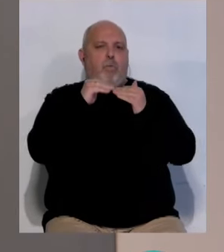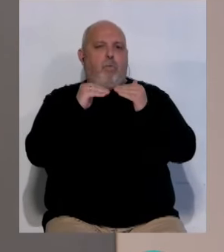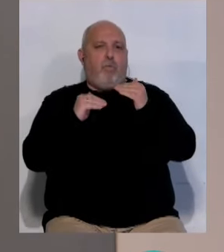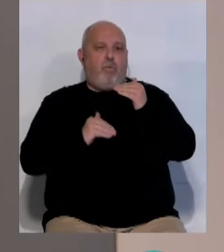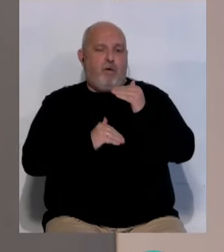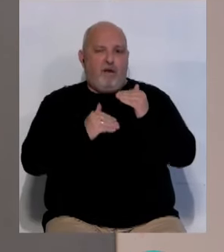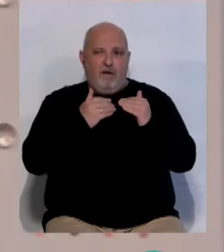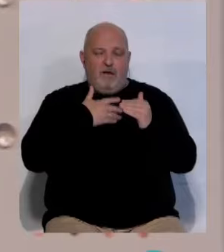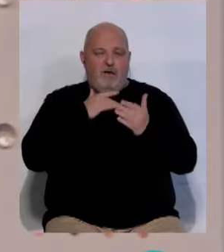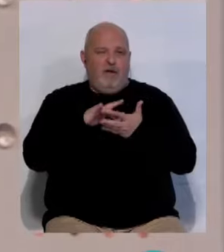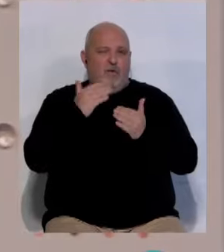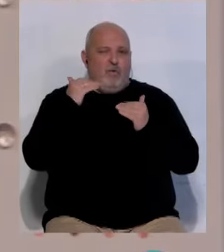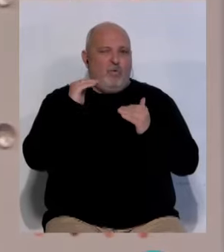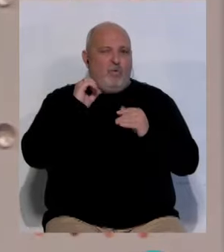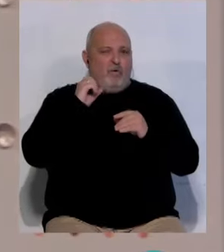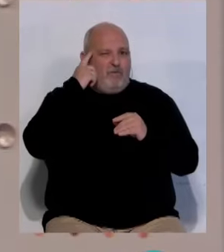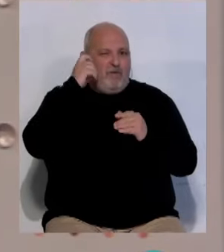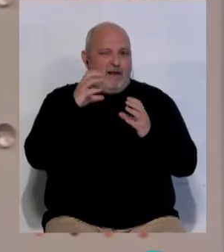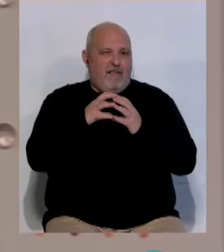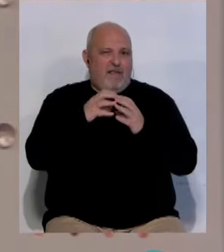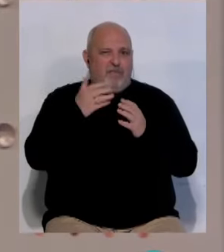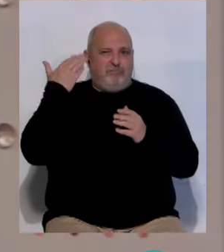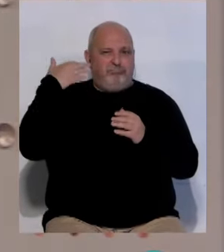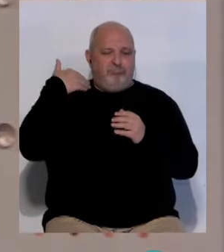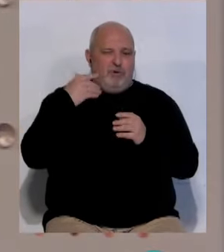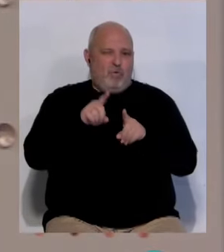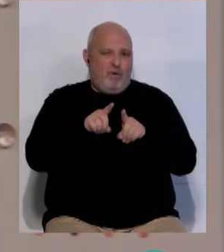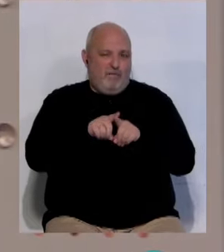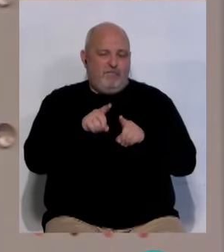año que nos saló en victoria del Granada no que prácticamente todos los viamos ya Salvados que